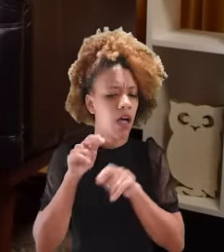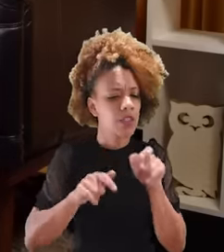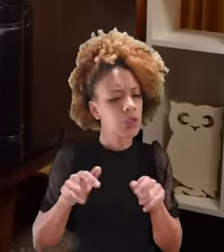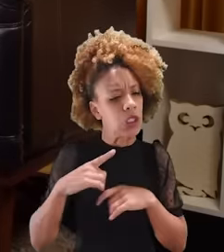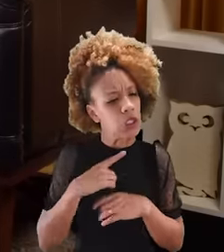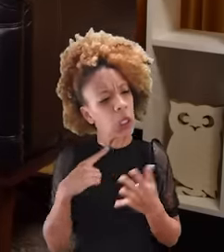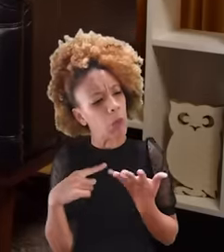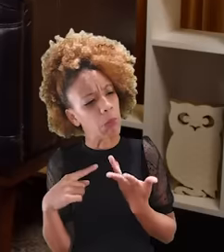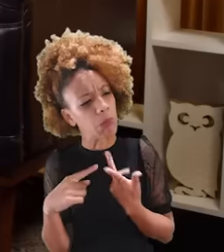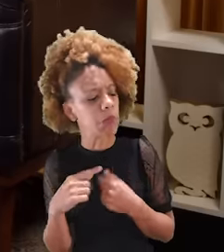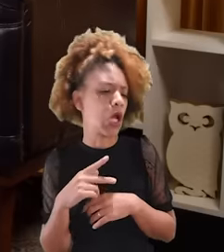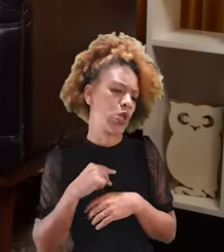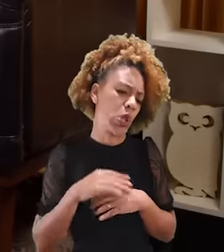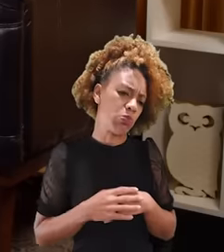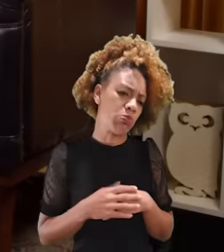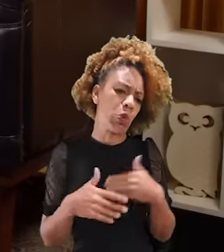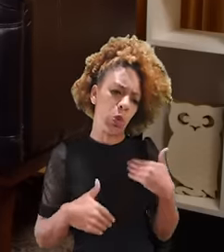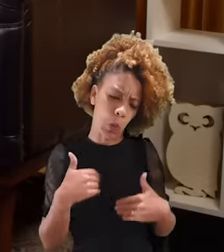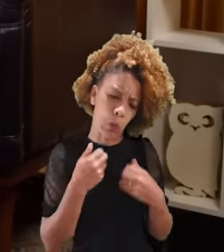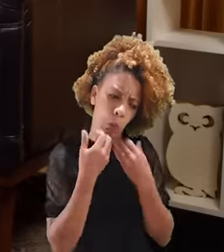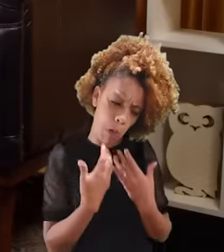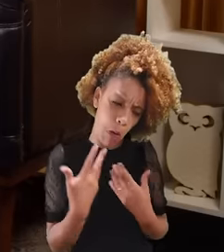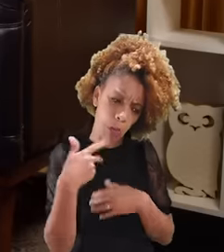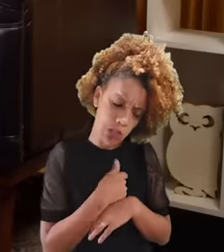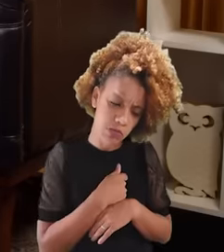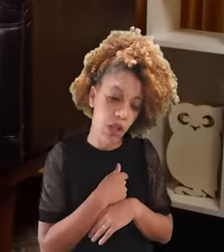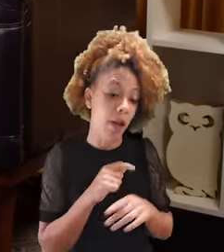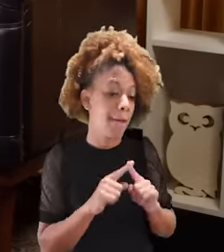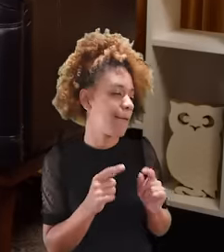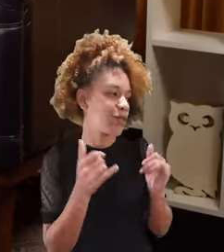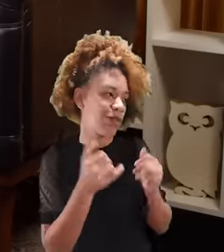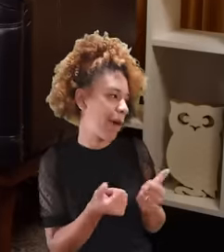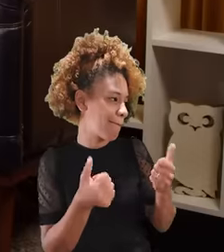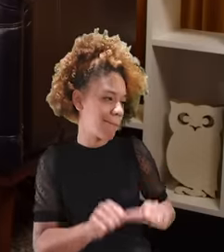pontos a se ressaltar Nossa o corpo você tava muito bonito agora quando é uma merda Total como é